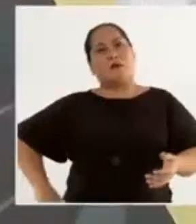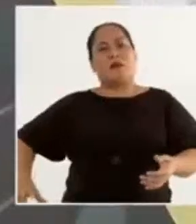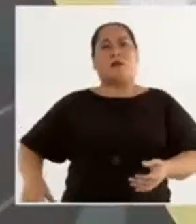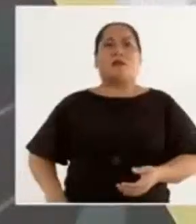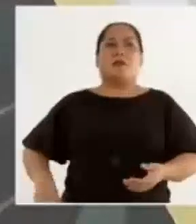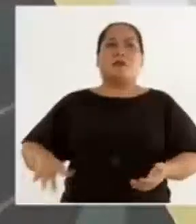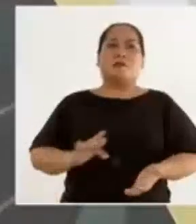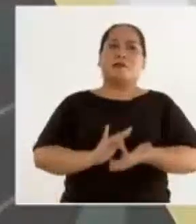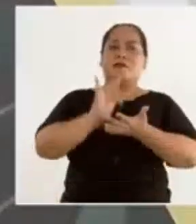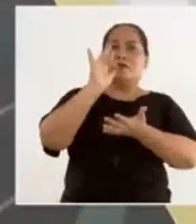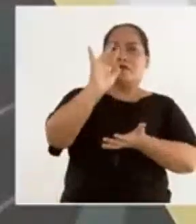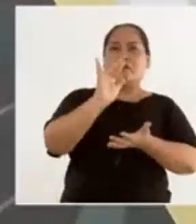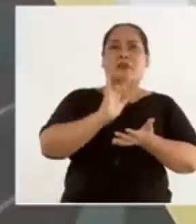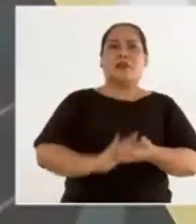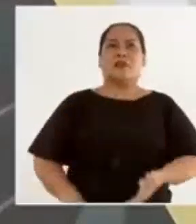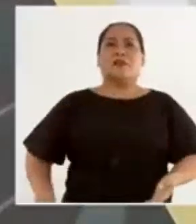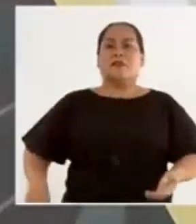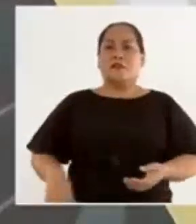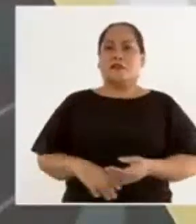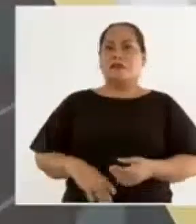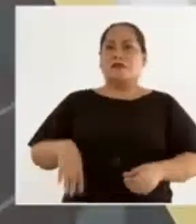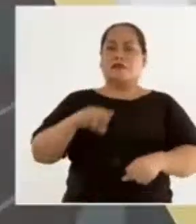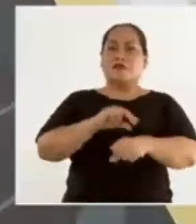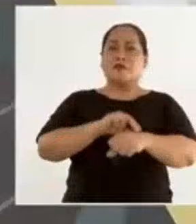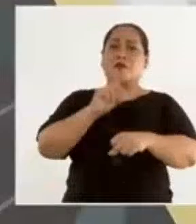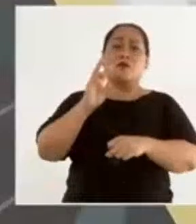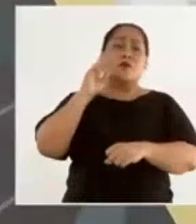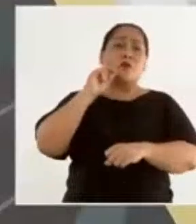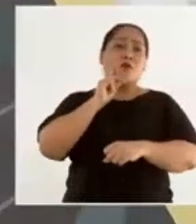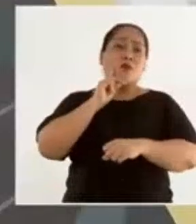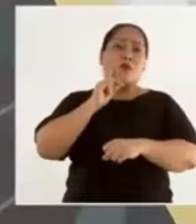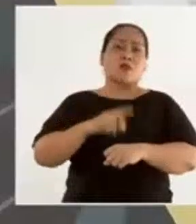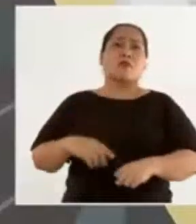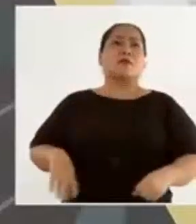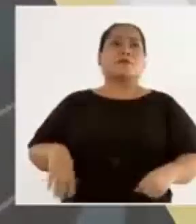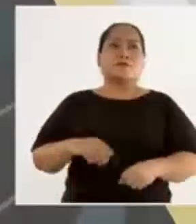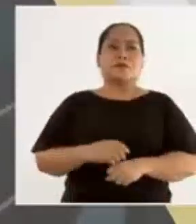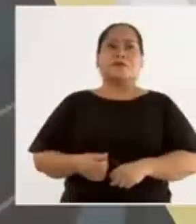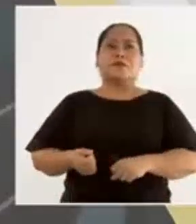el doctor Kersenovic, nuestro secretario de salud, también del secretario de salud